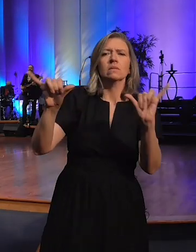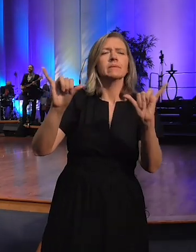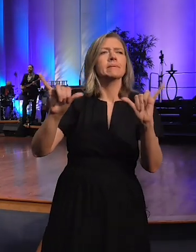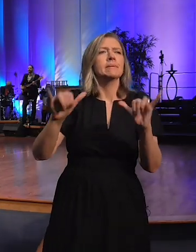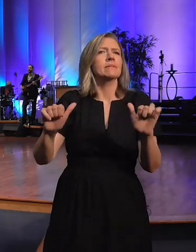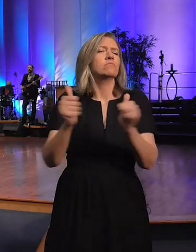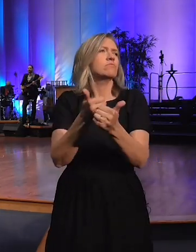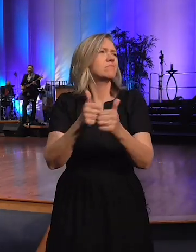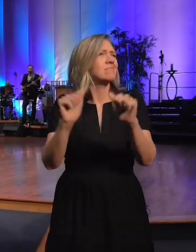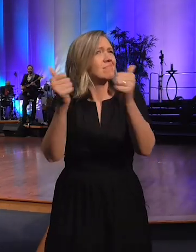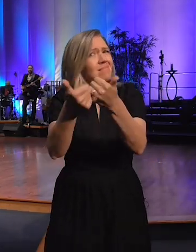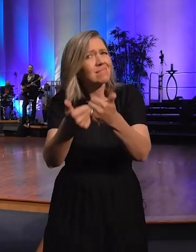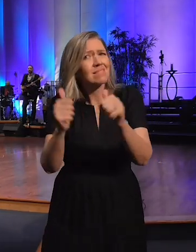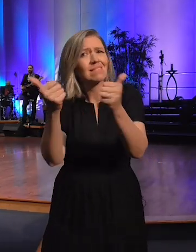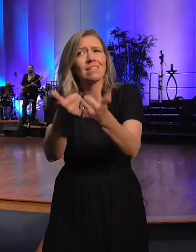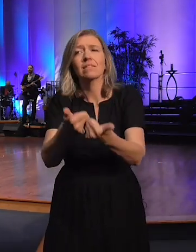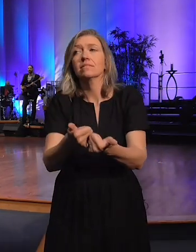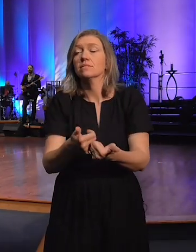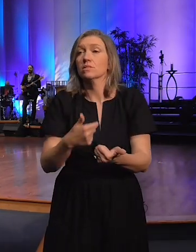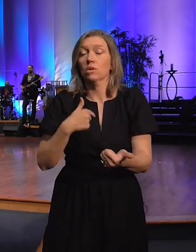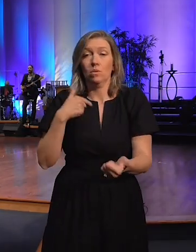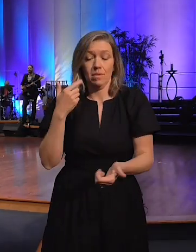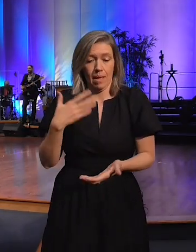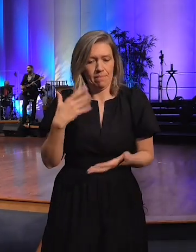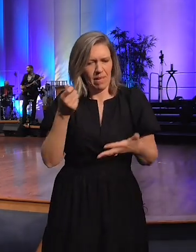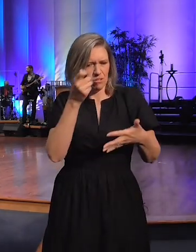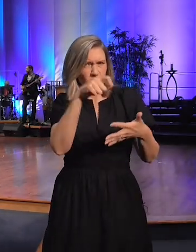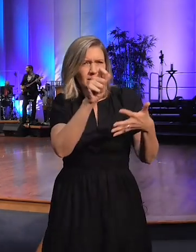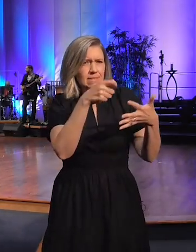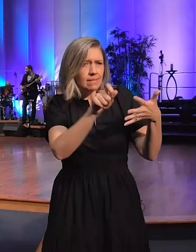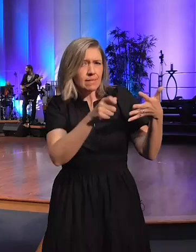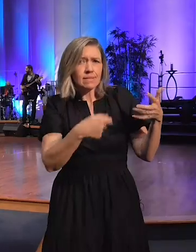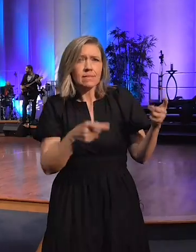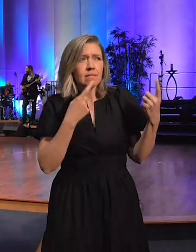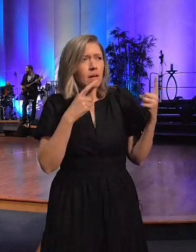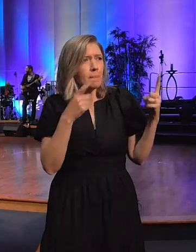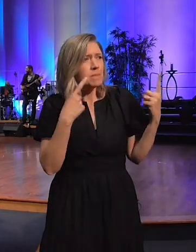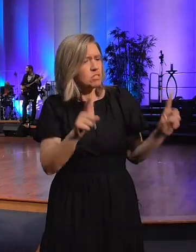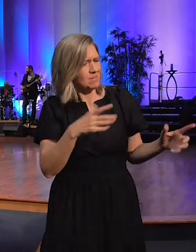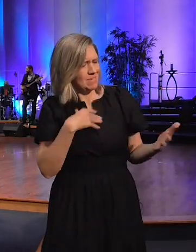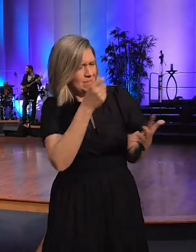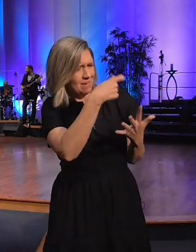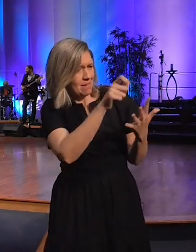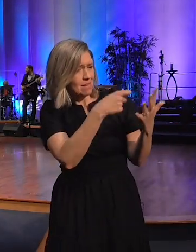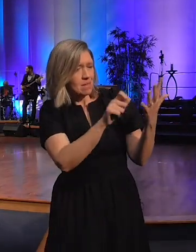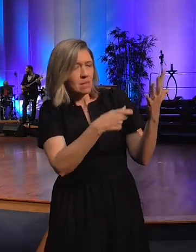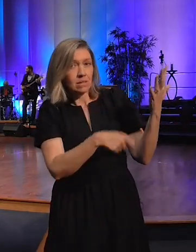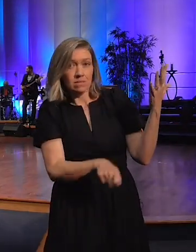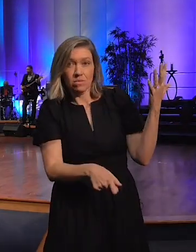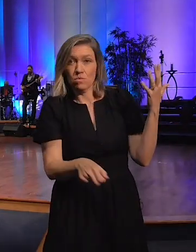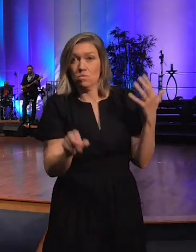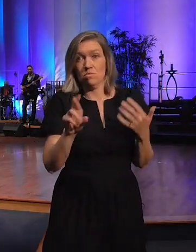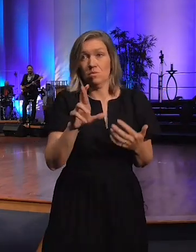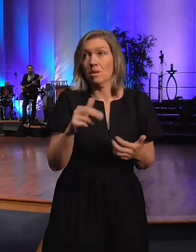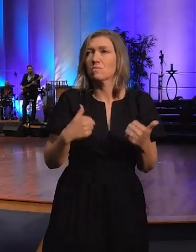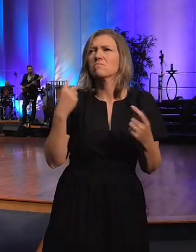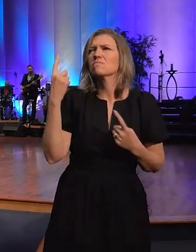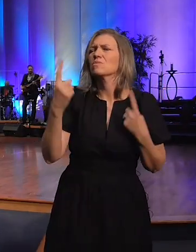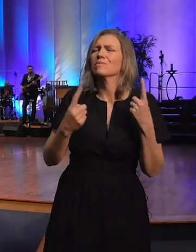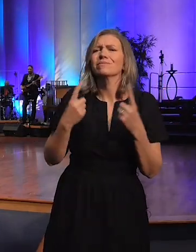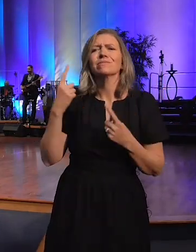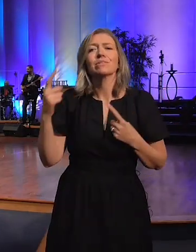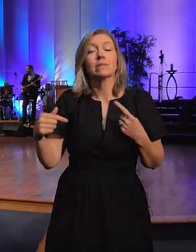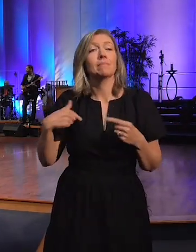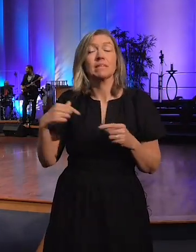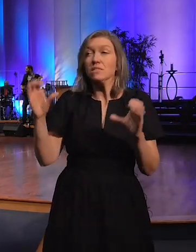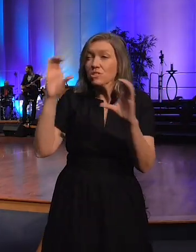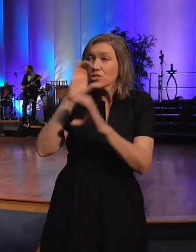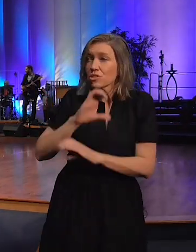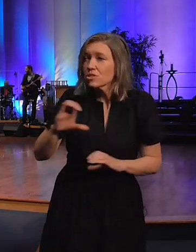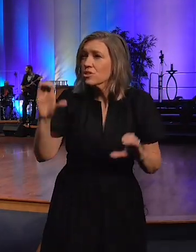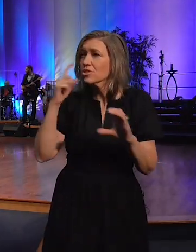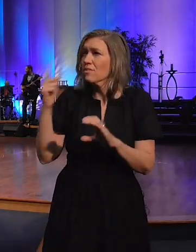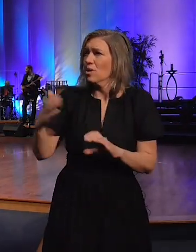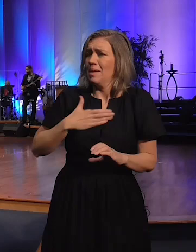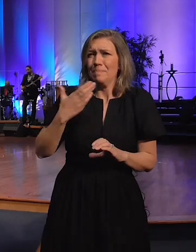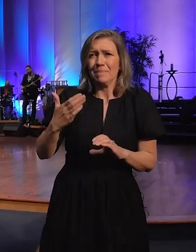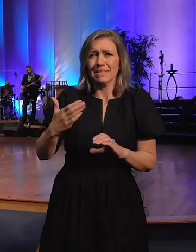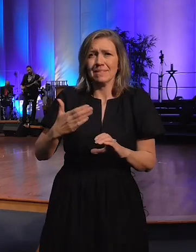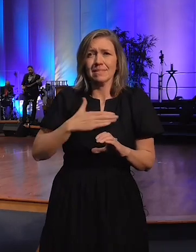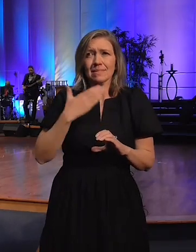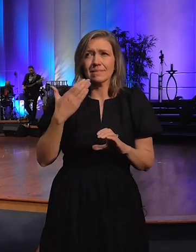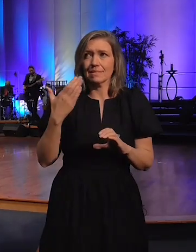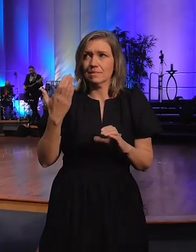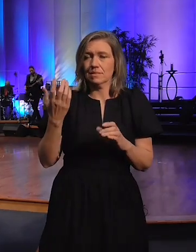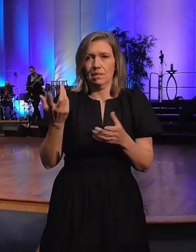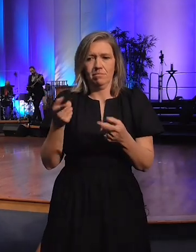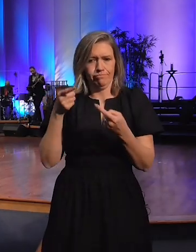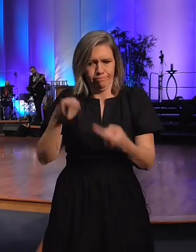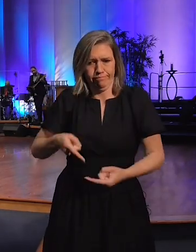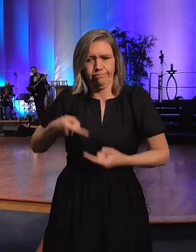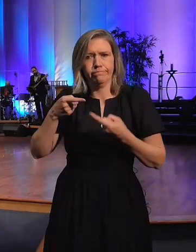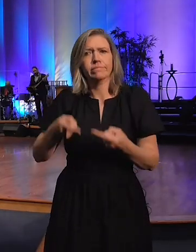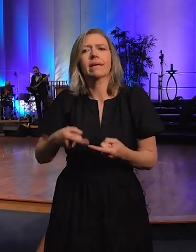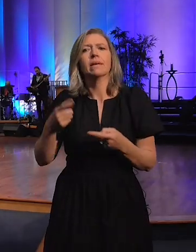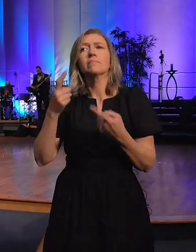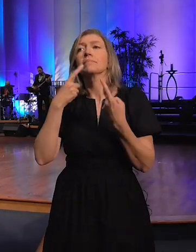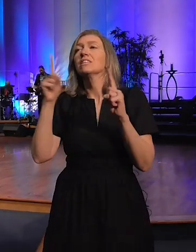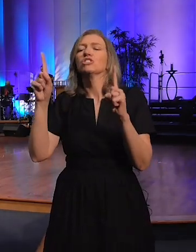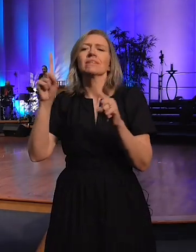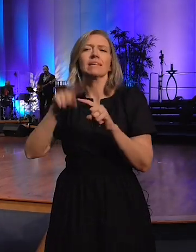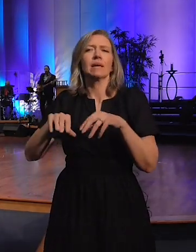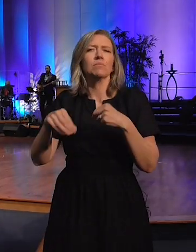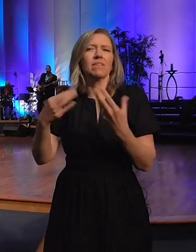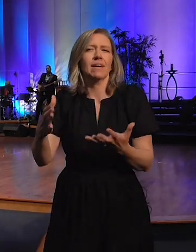tachando logros de esta lista mía y ¿estoy buscando la felicidad y puedo proporcionarla? Somos